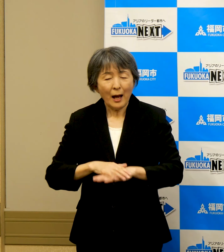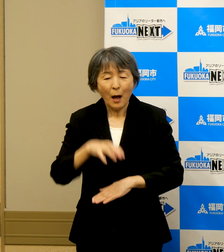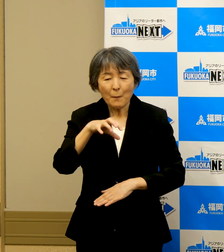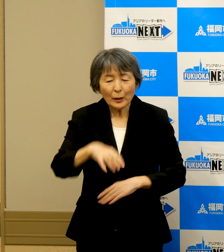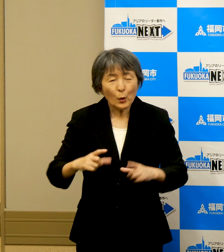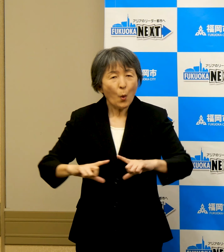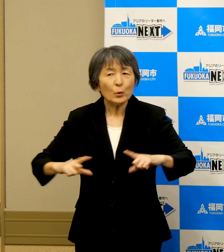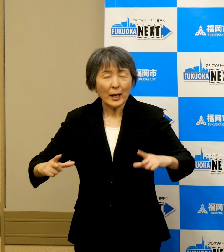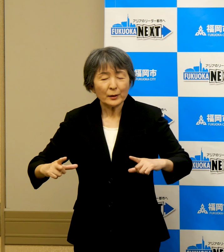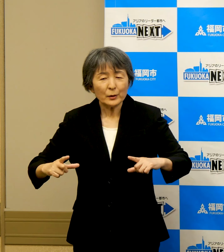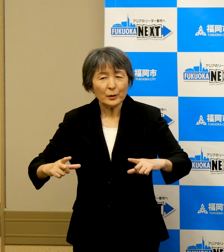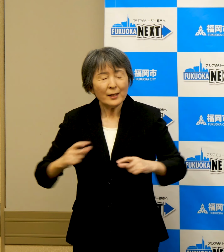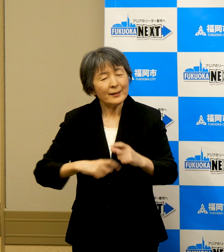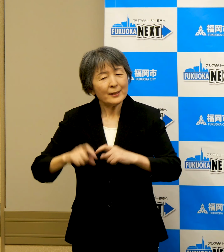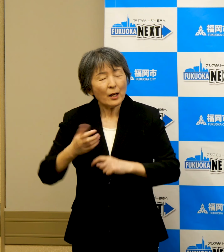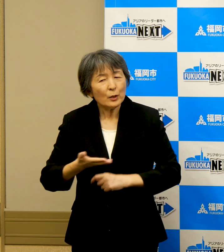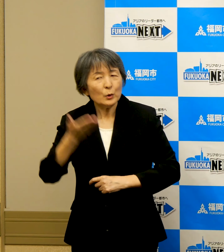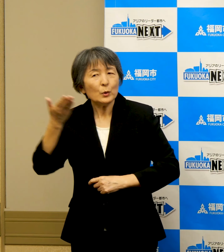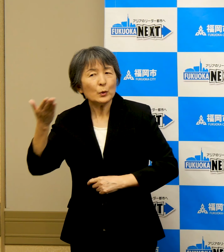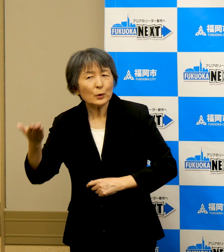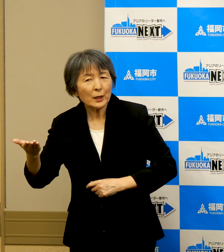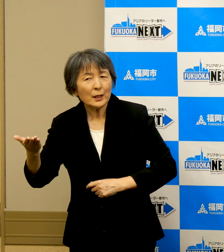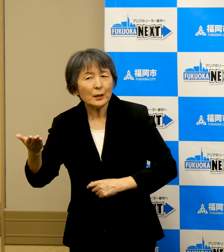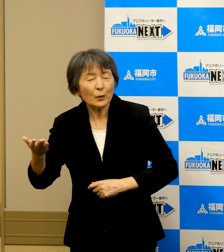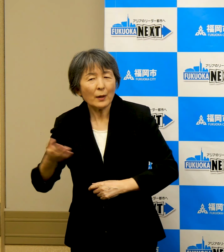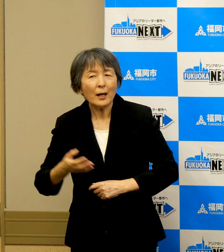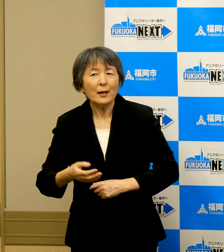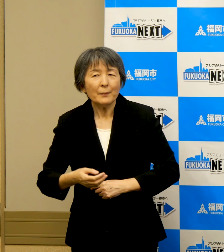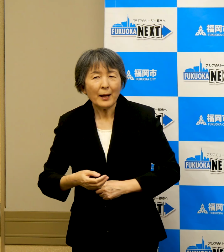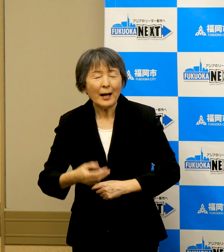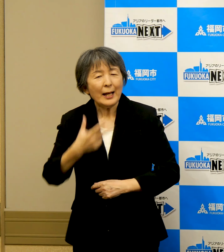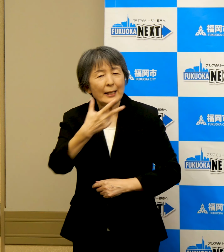更に次のフェーズに行くということになると 70とか74という数字が